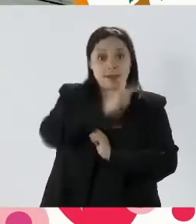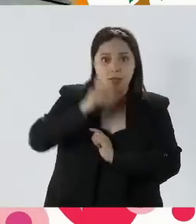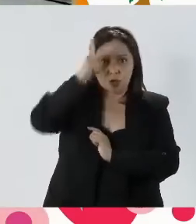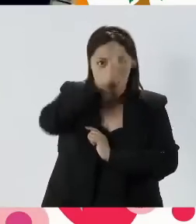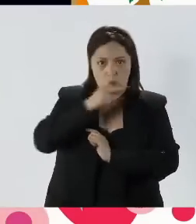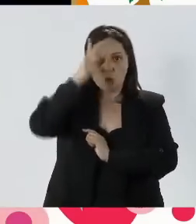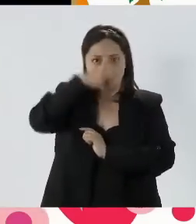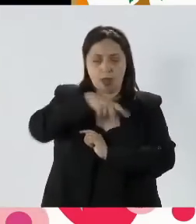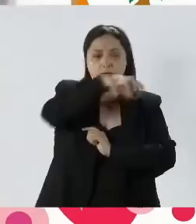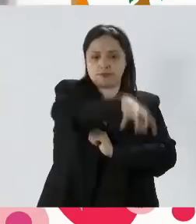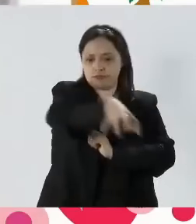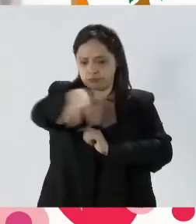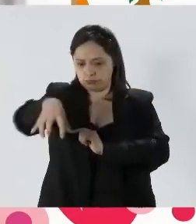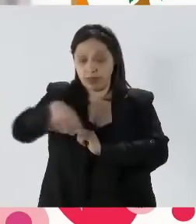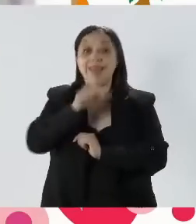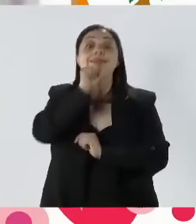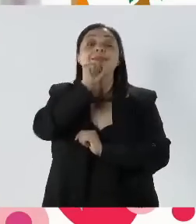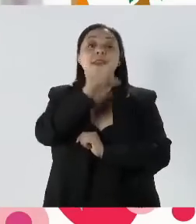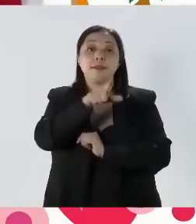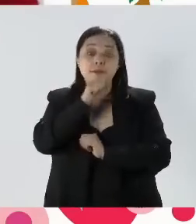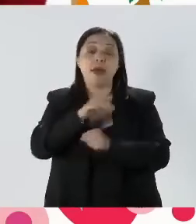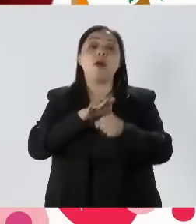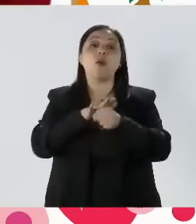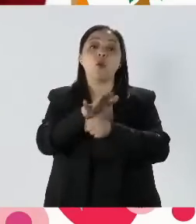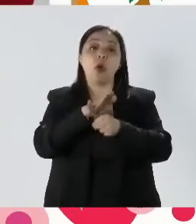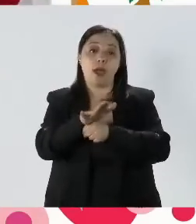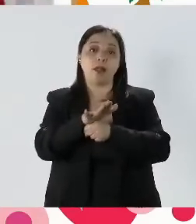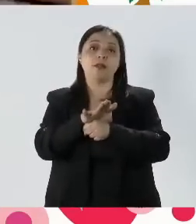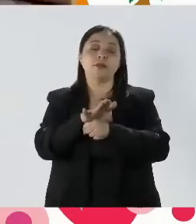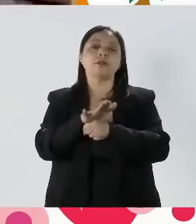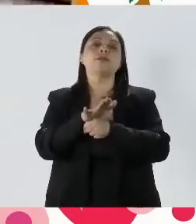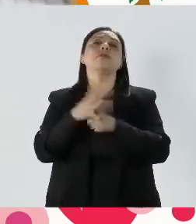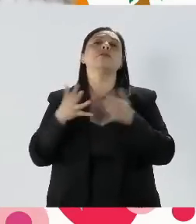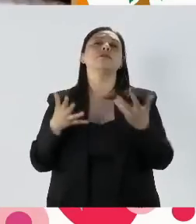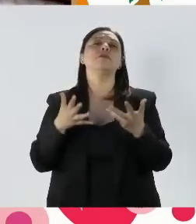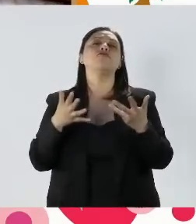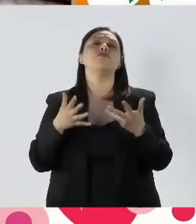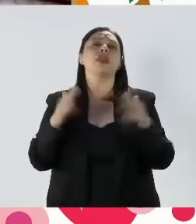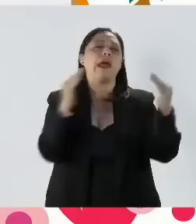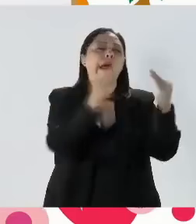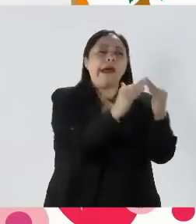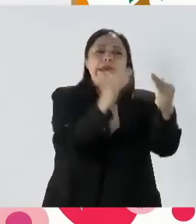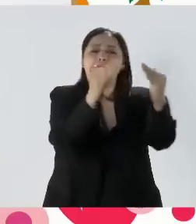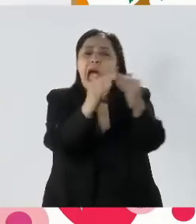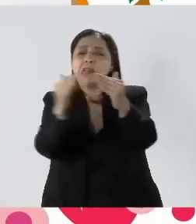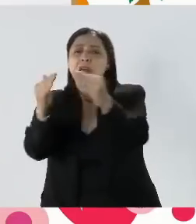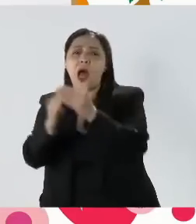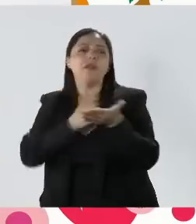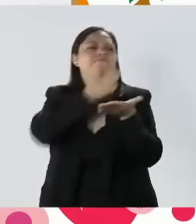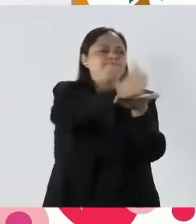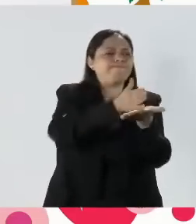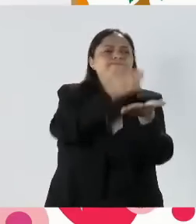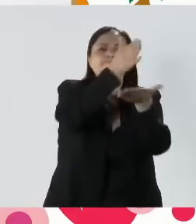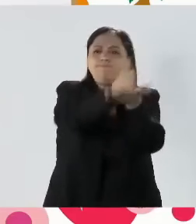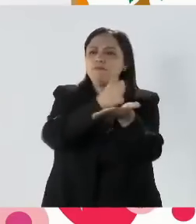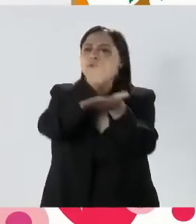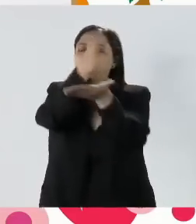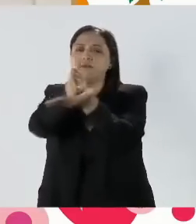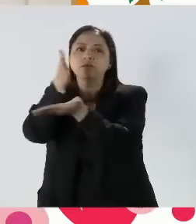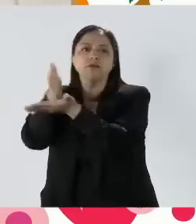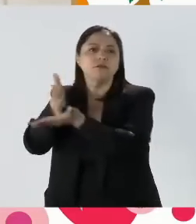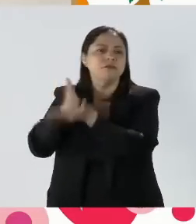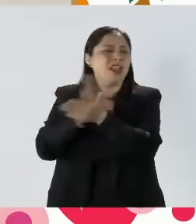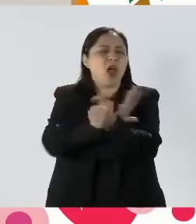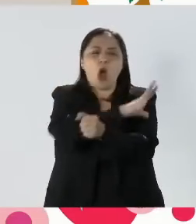la gran tarea de visitar todas las casas de esta ciudad porque por ejemplo en el tema de